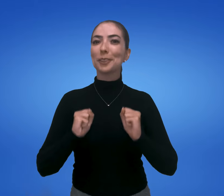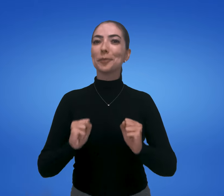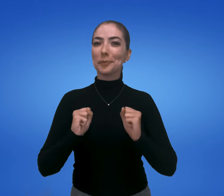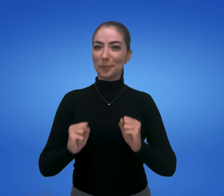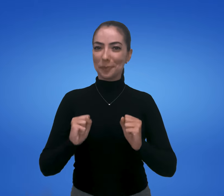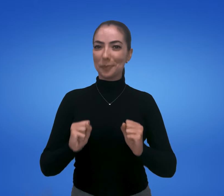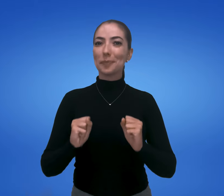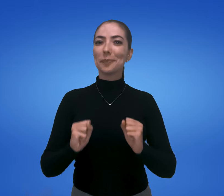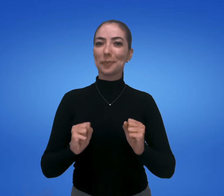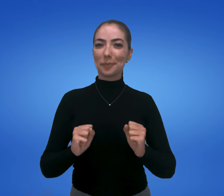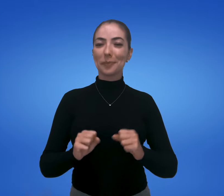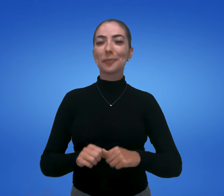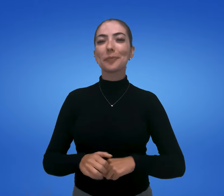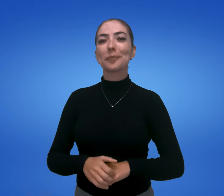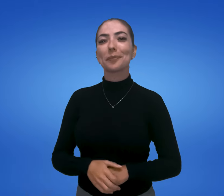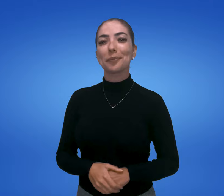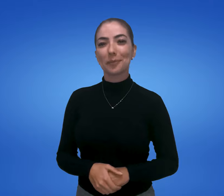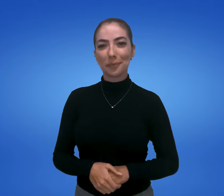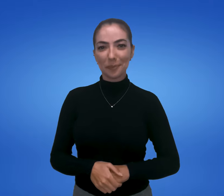"pode"